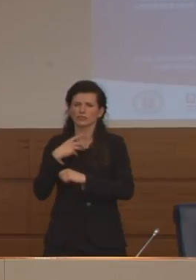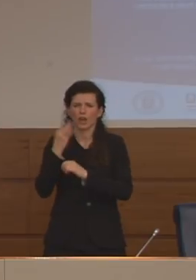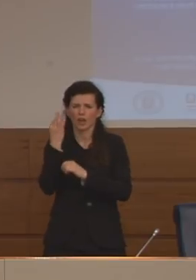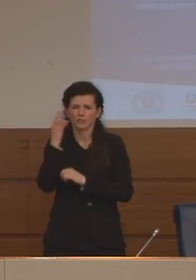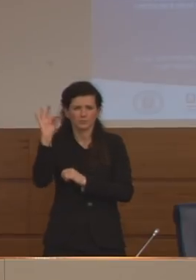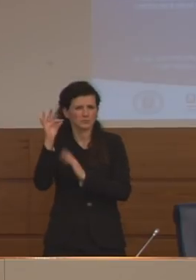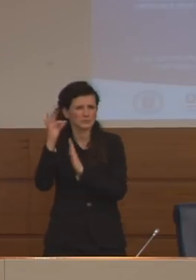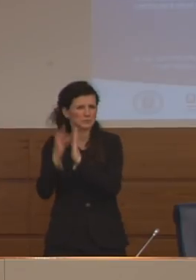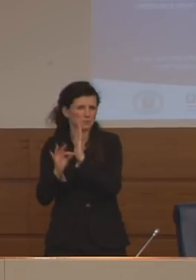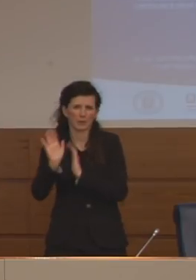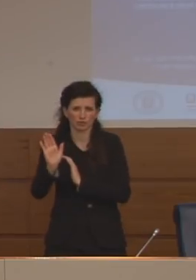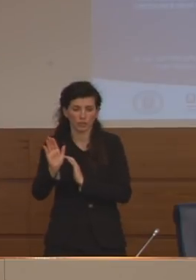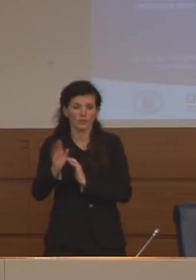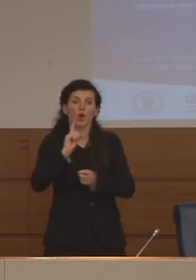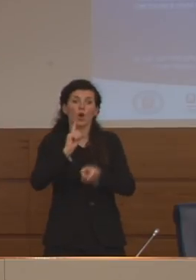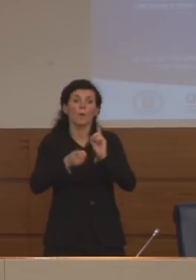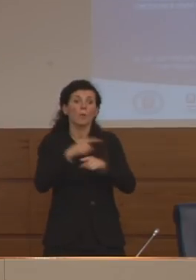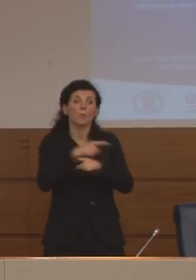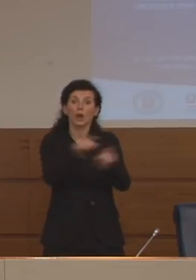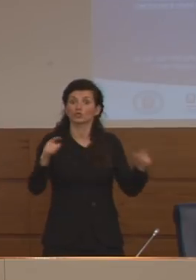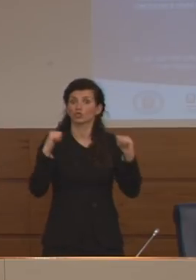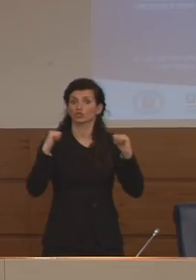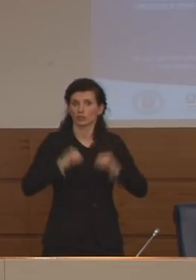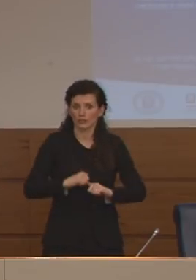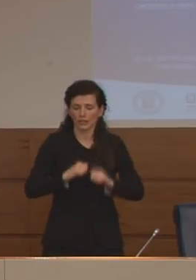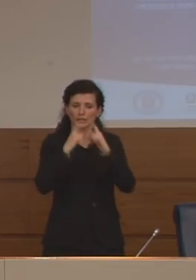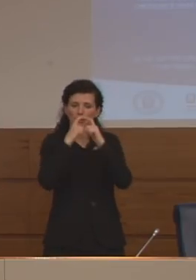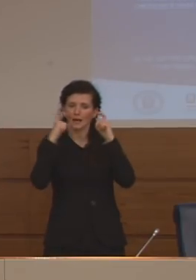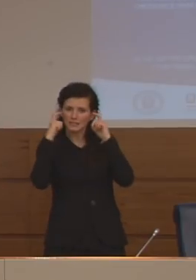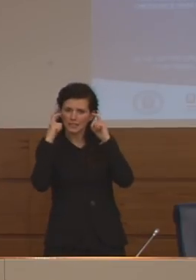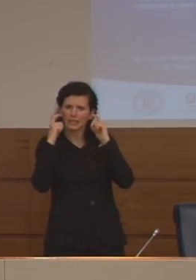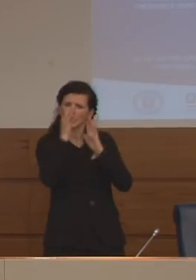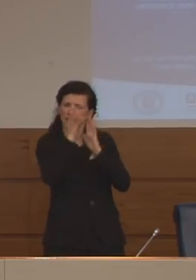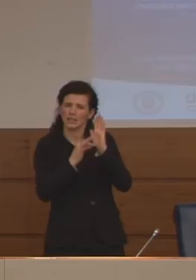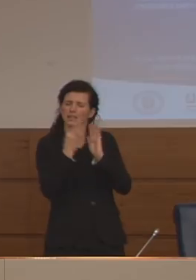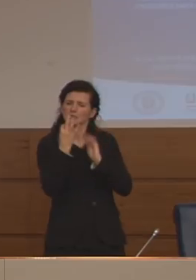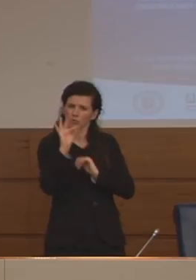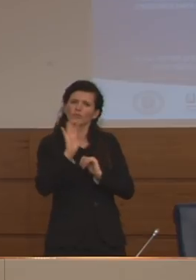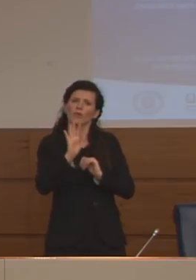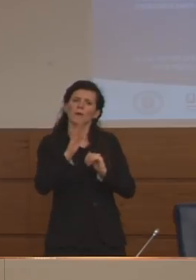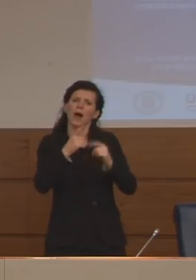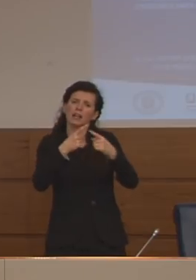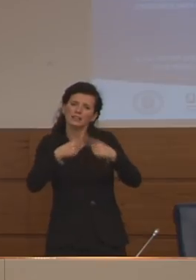Quelle per popolazione hanno caratteristiche specifiche ma con livelli